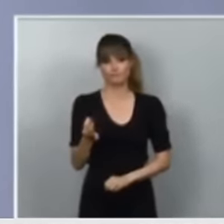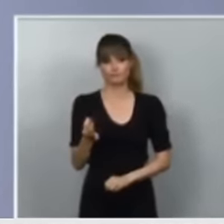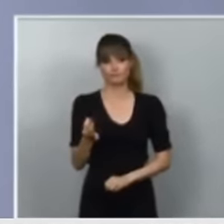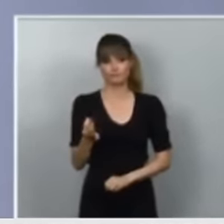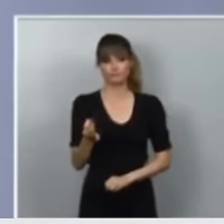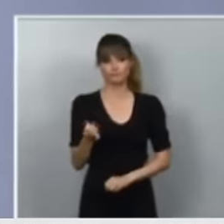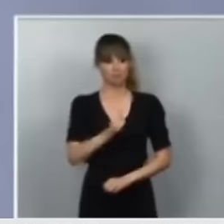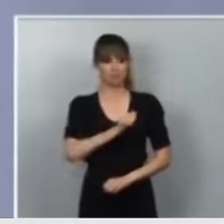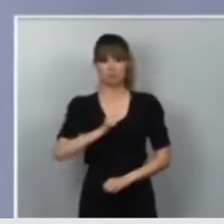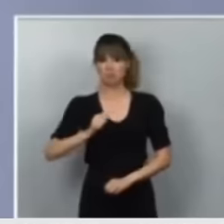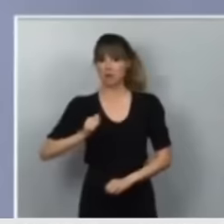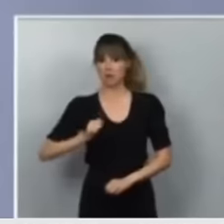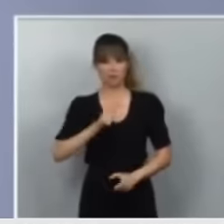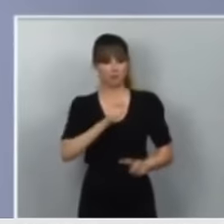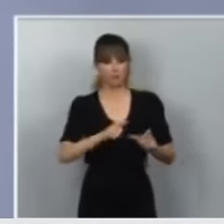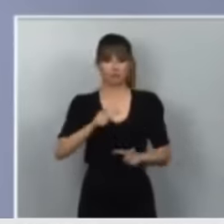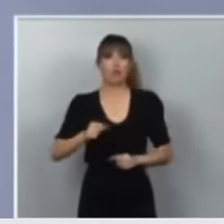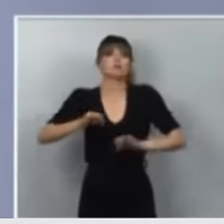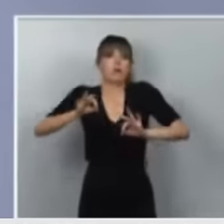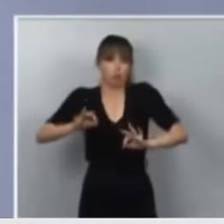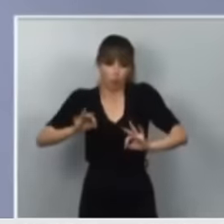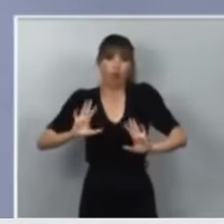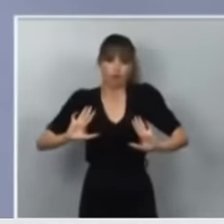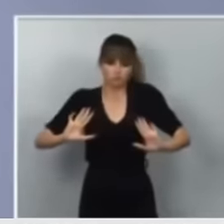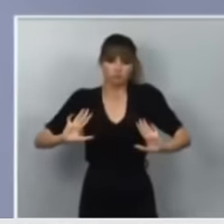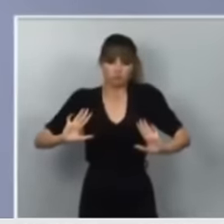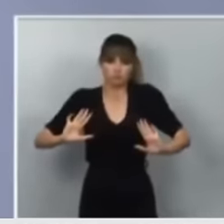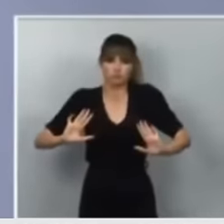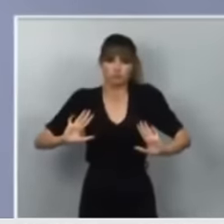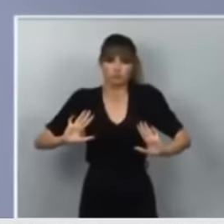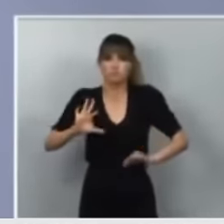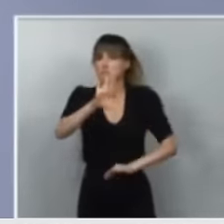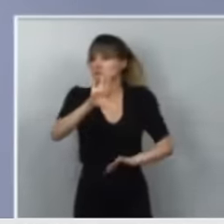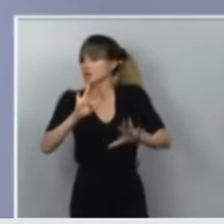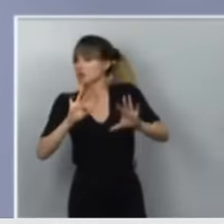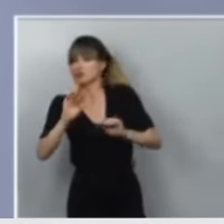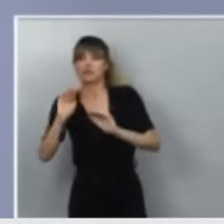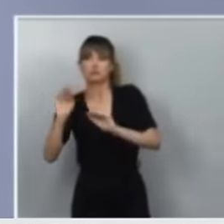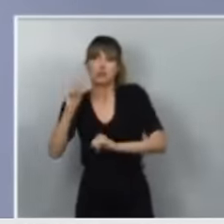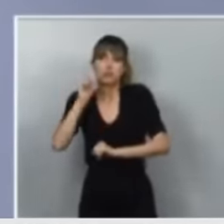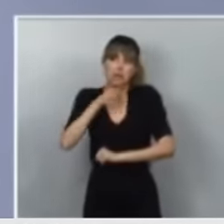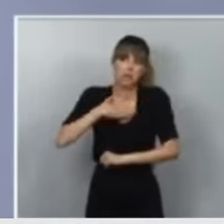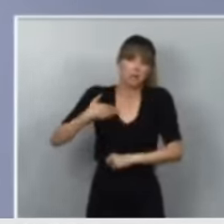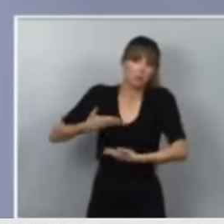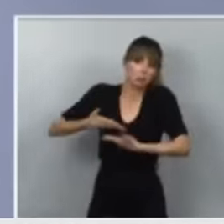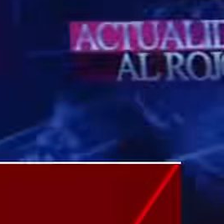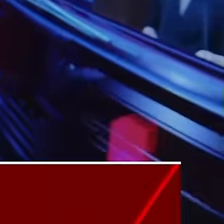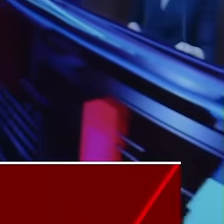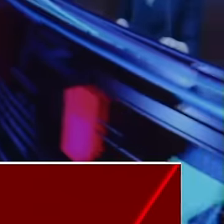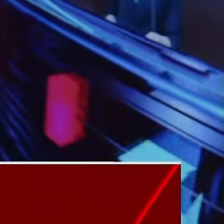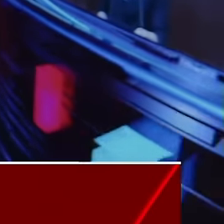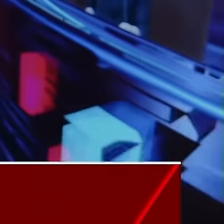privacidad de las personas eh y su sus decisiones sobre qué quieren ver o no ver muy bien tenemos